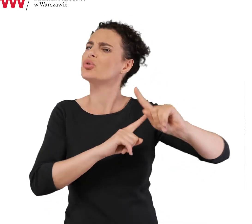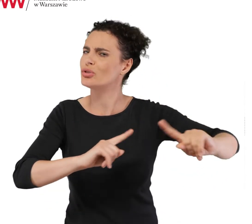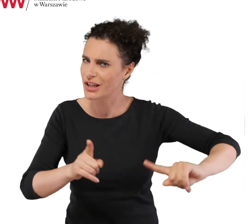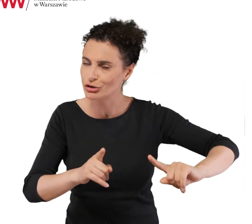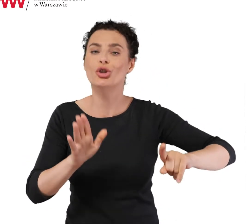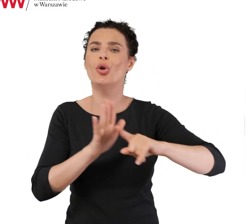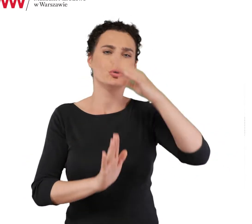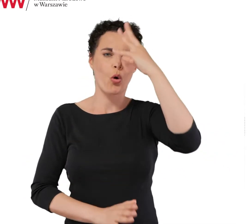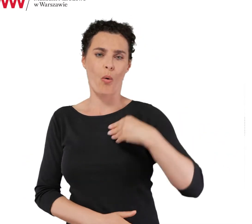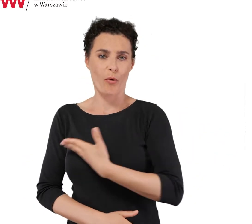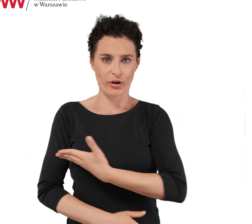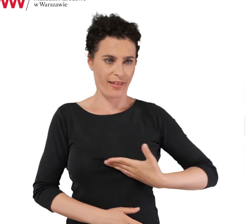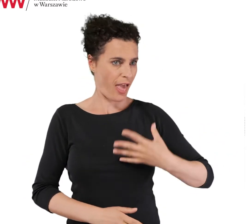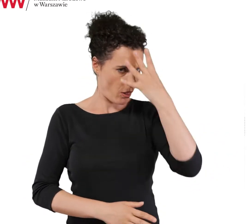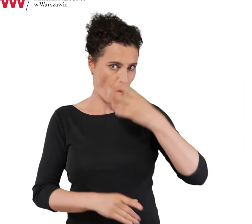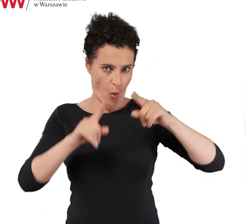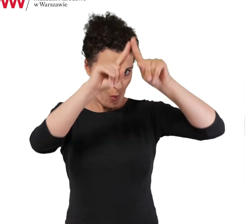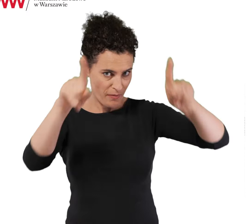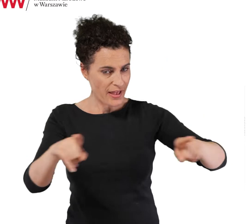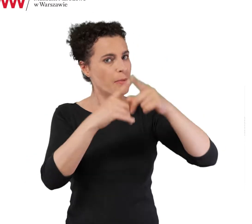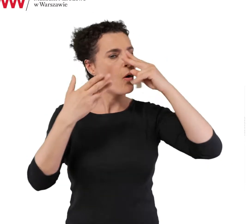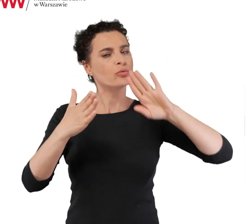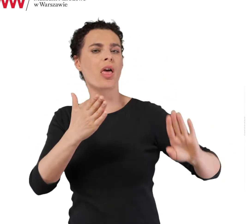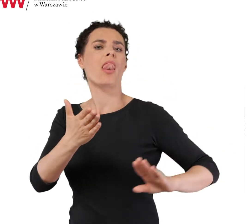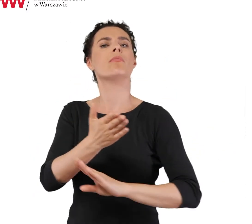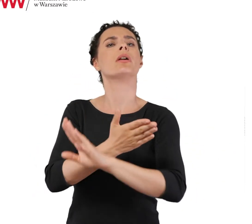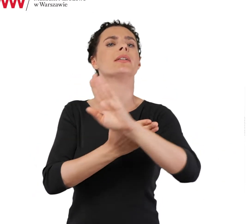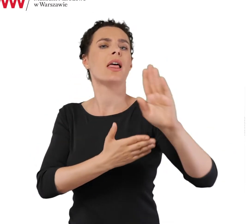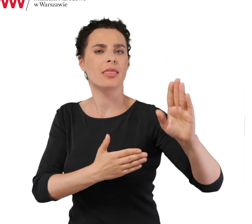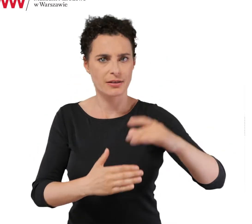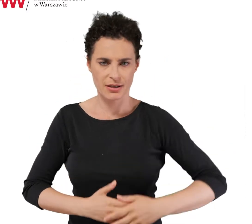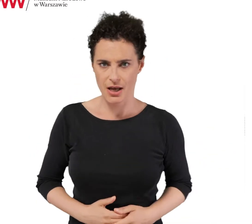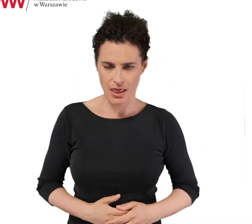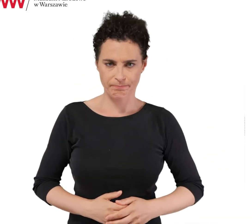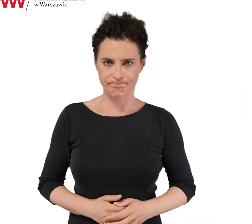czyli przedstawienia o charakterze reprezentacyjnym.